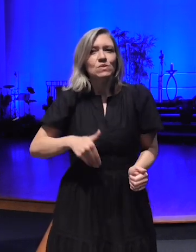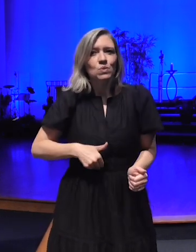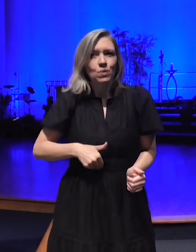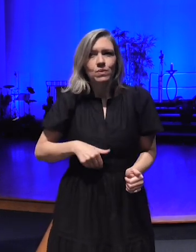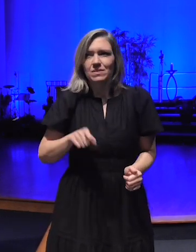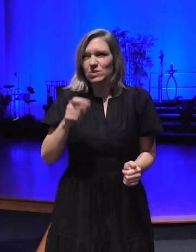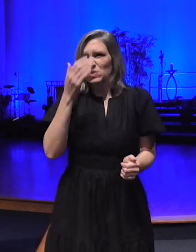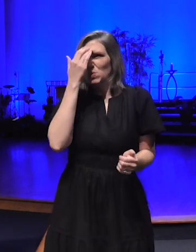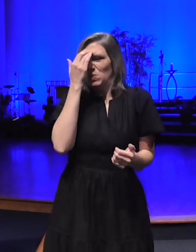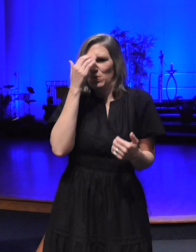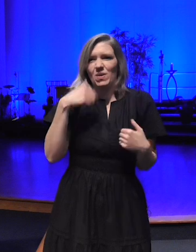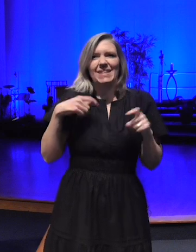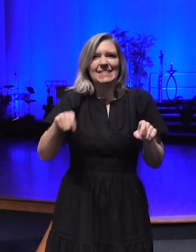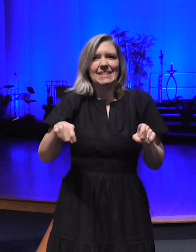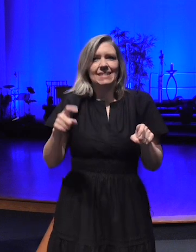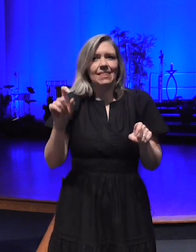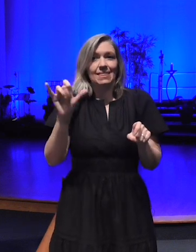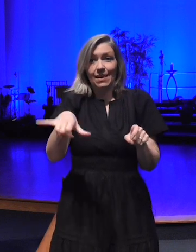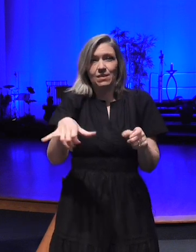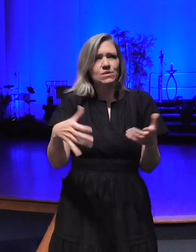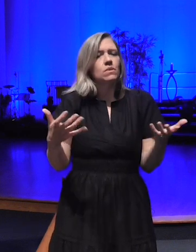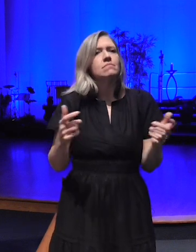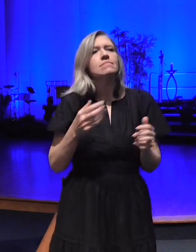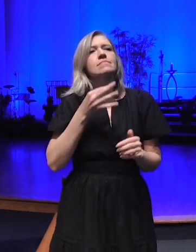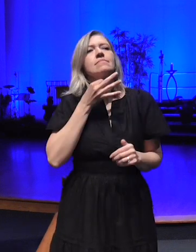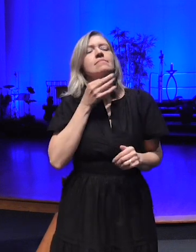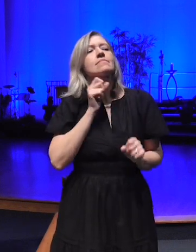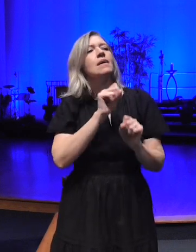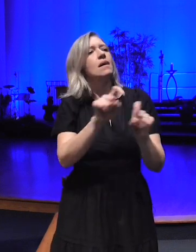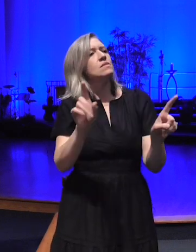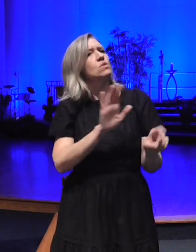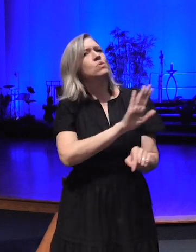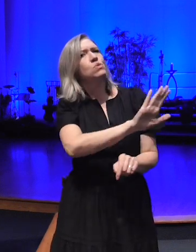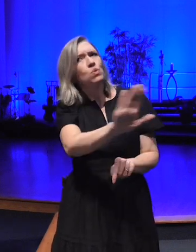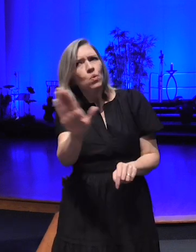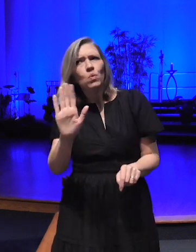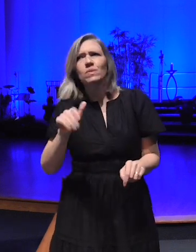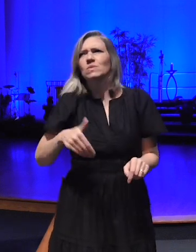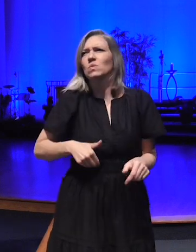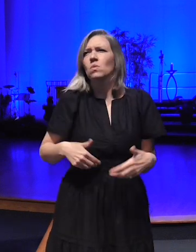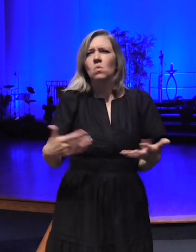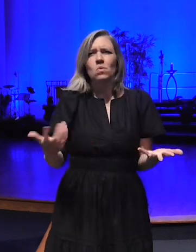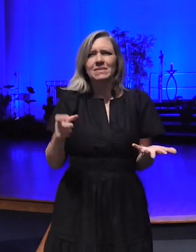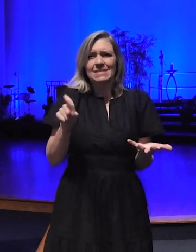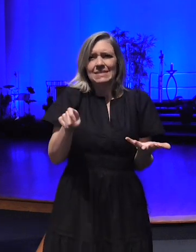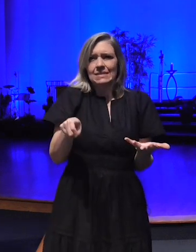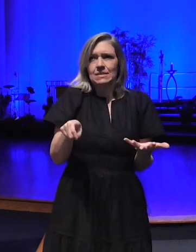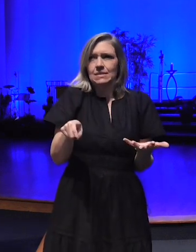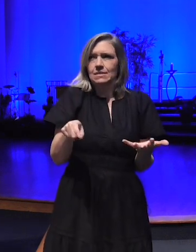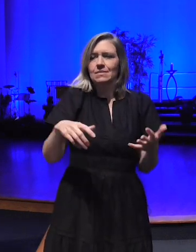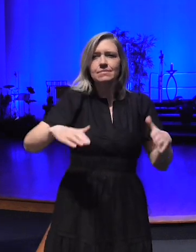necesita tu alma en esta vida que no tenga la oportunidad de experimentar o generar